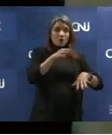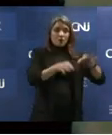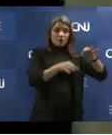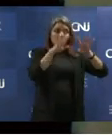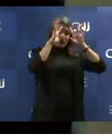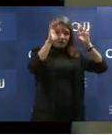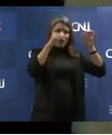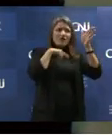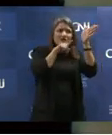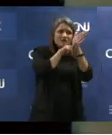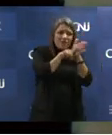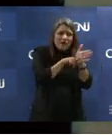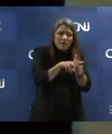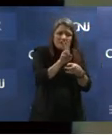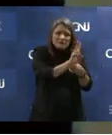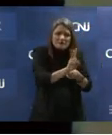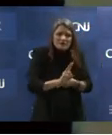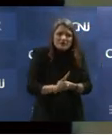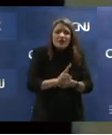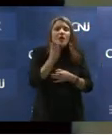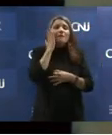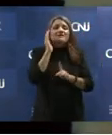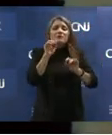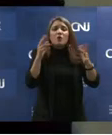apuração dos fatos ora analisados